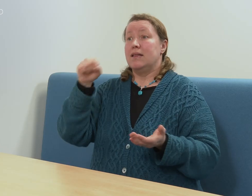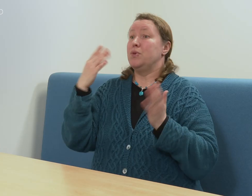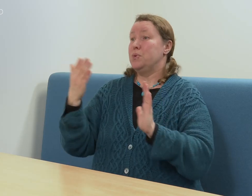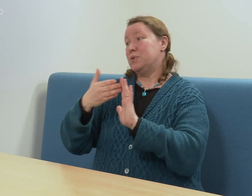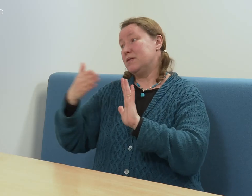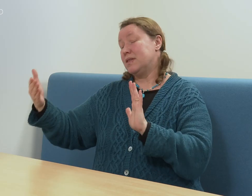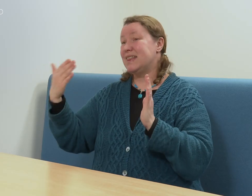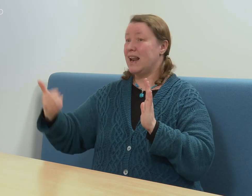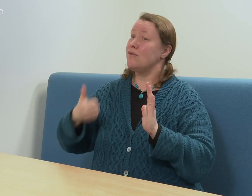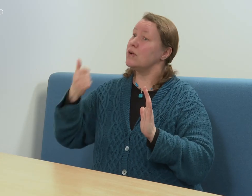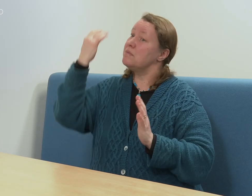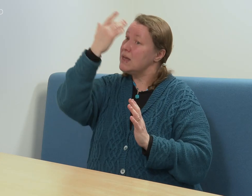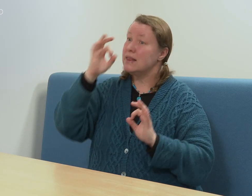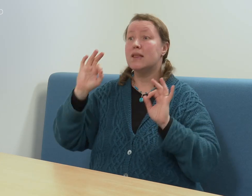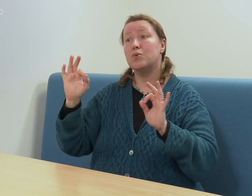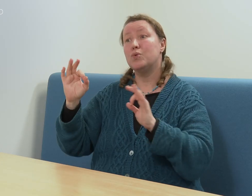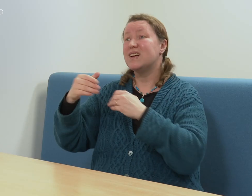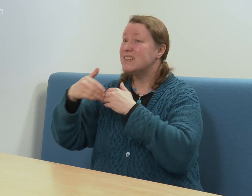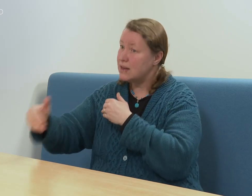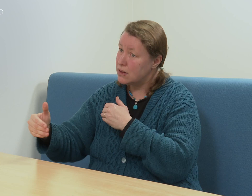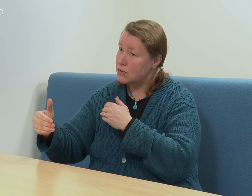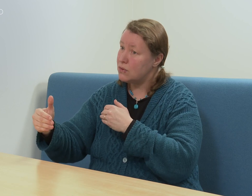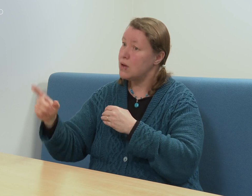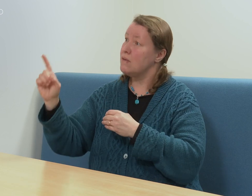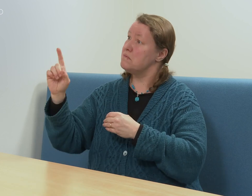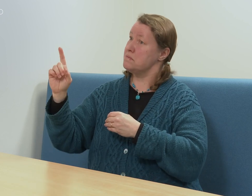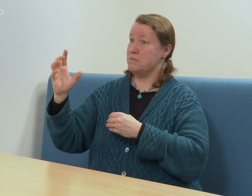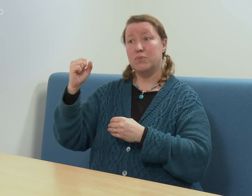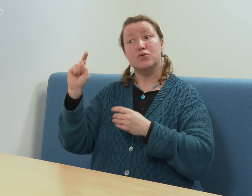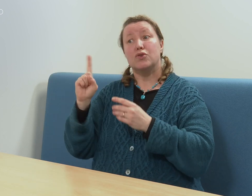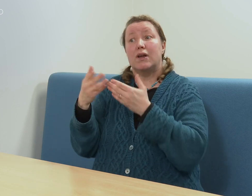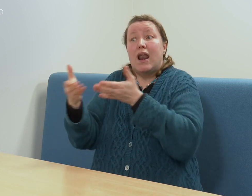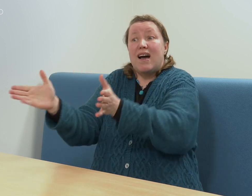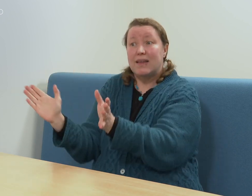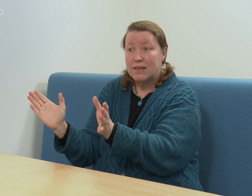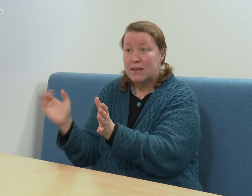Tänä vuonna mietitään palvelun jatkoa ja mahdollista laajentamista.